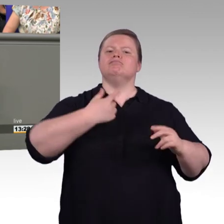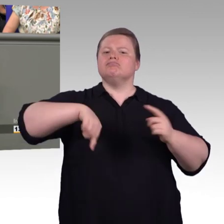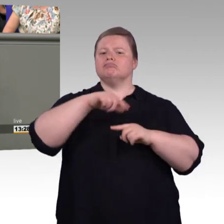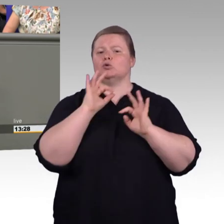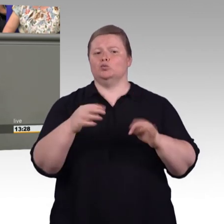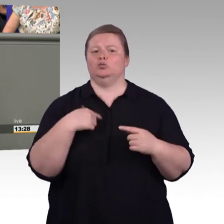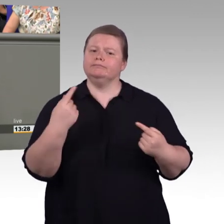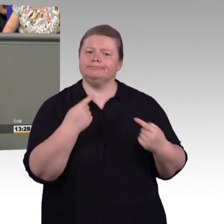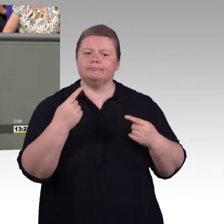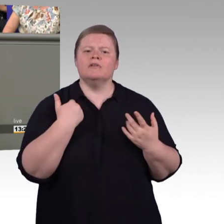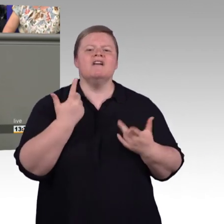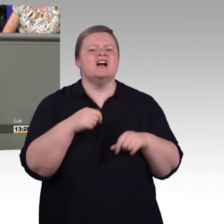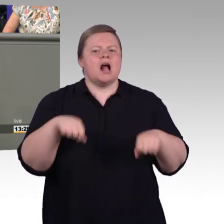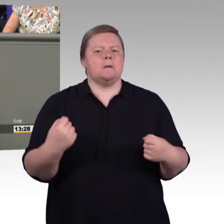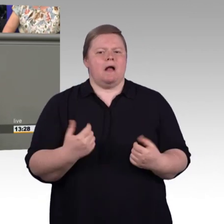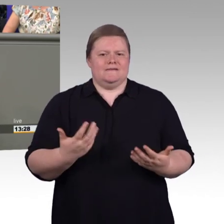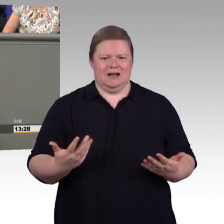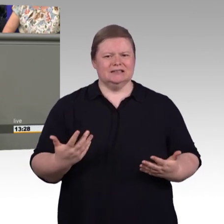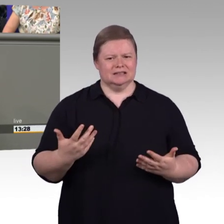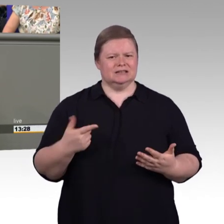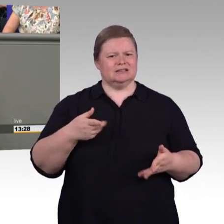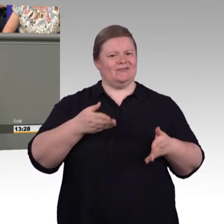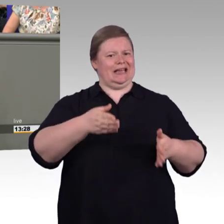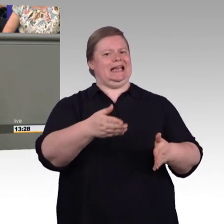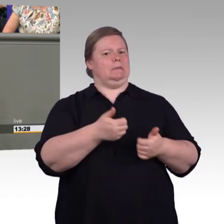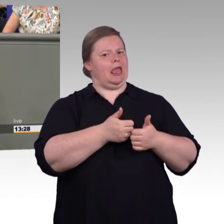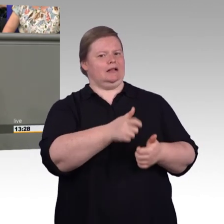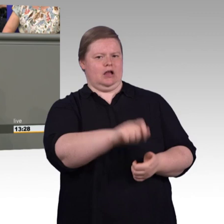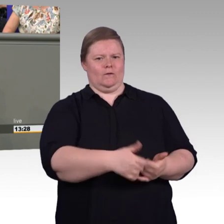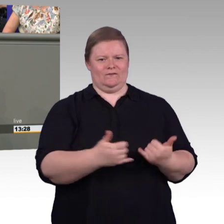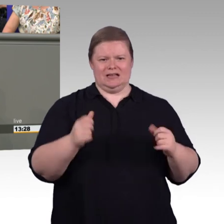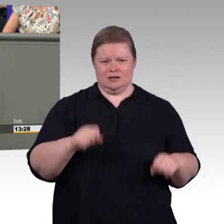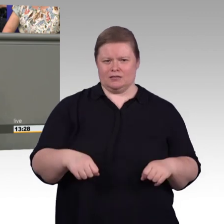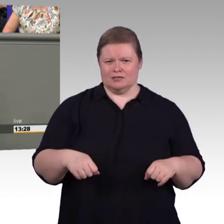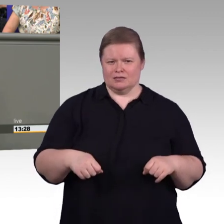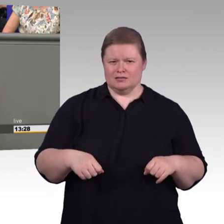ihre Anliegen umgesetzt werden. Die UN-Kinderrechtskonvention will, dass die Dinge umgesetzt werden!